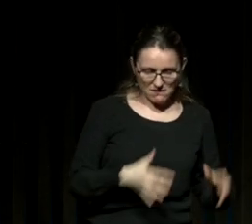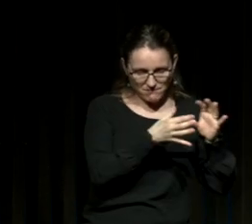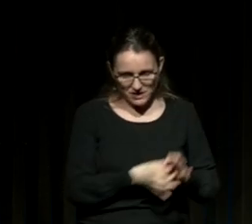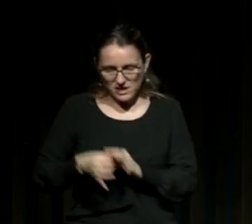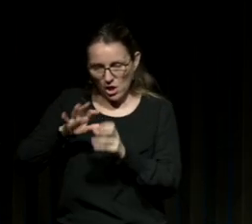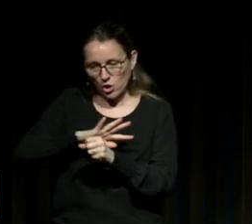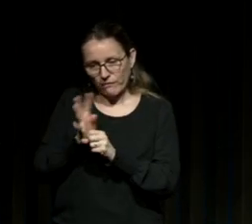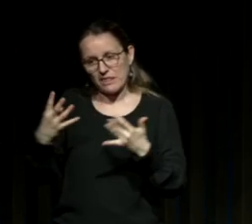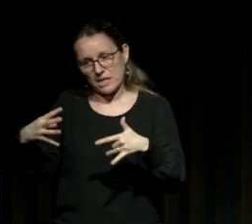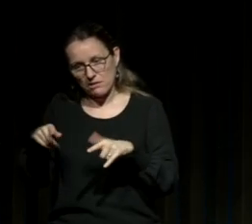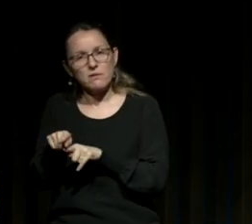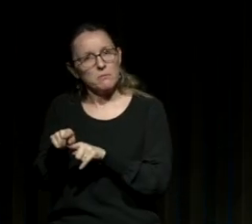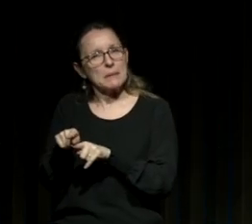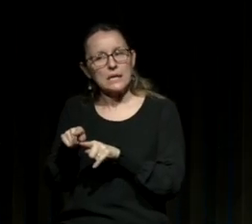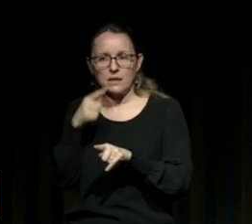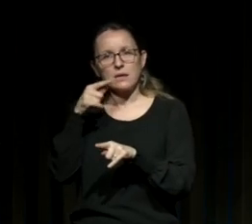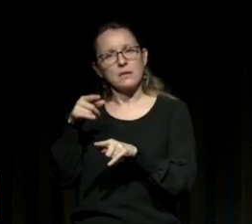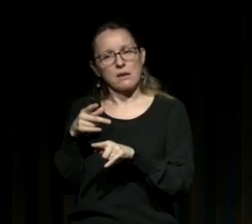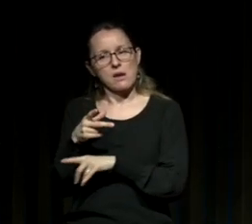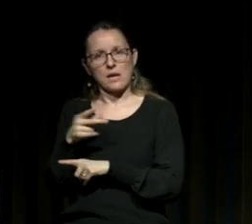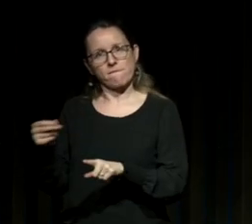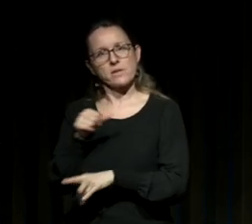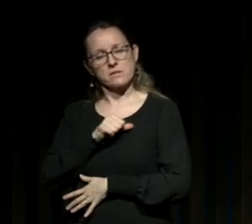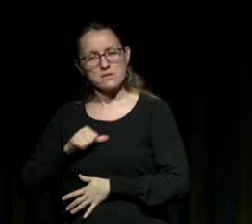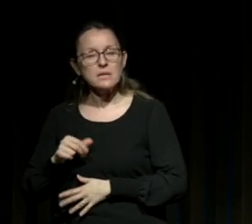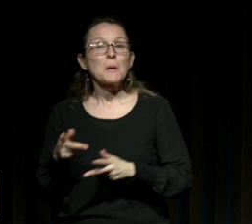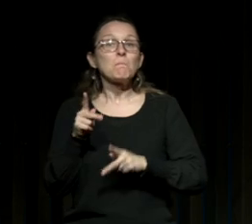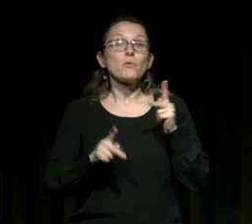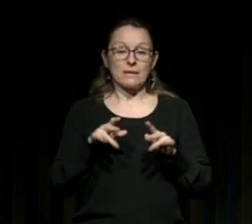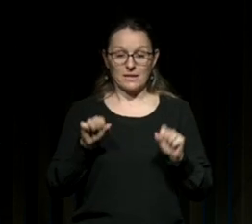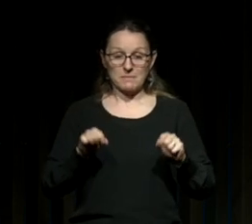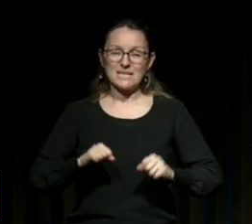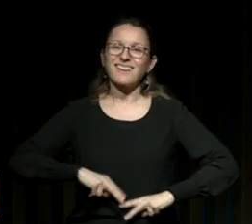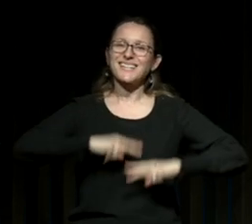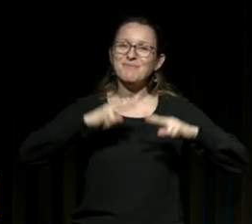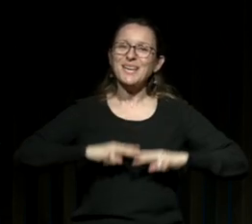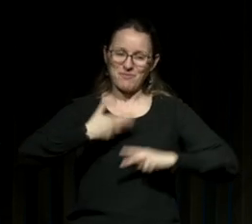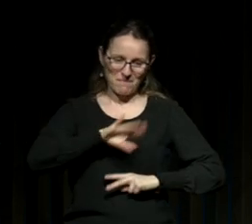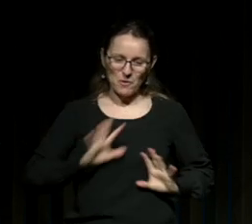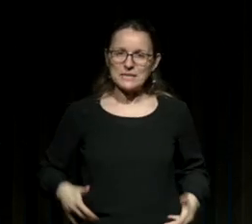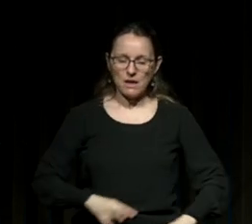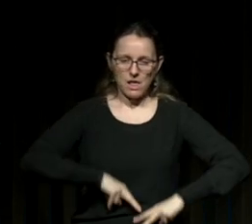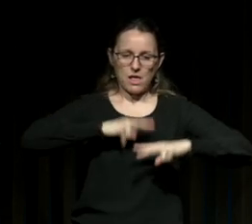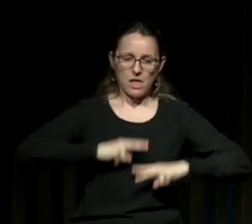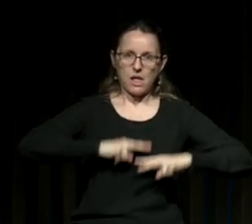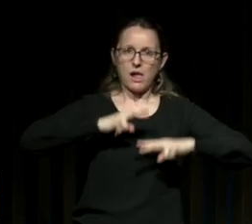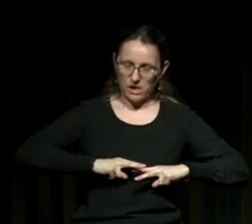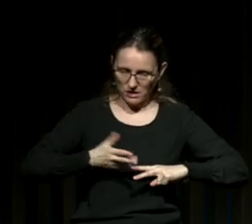probablement les capacités respiratoires altérée du fait de l'obésité elle même un état d'hyper